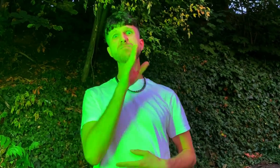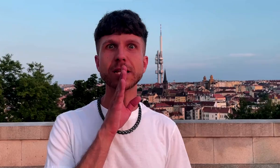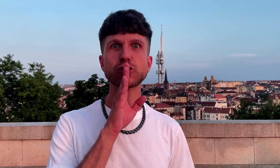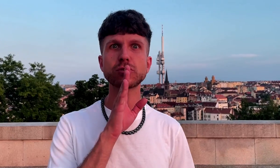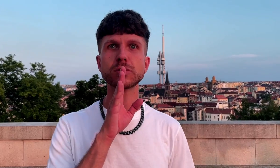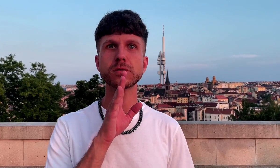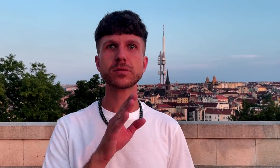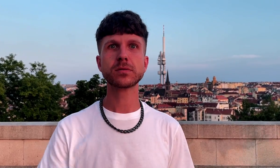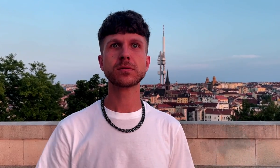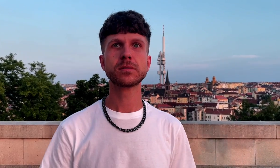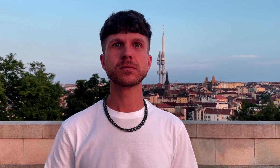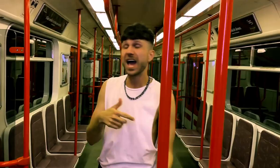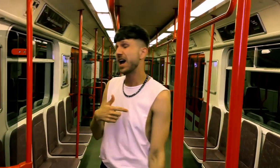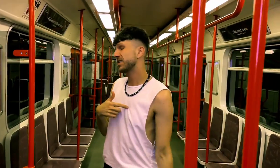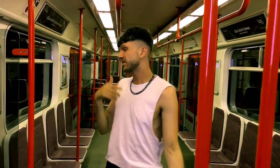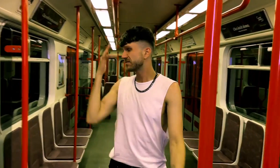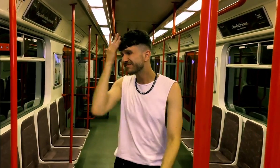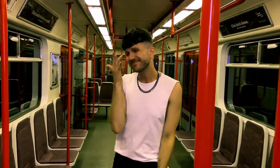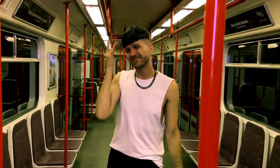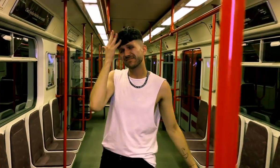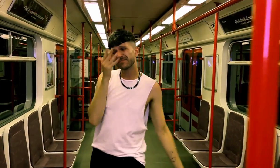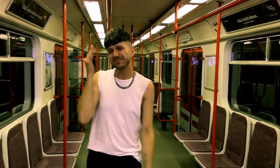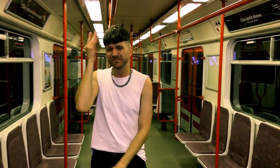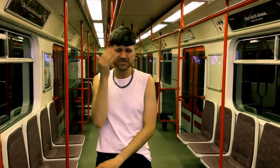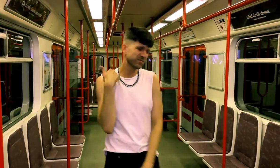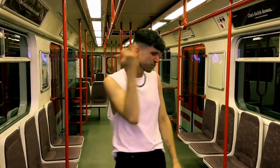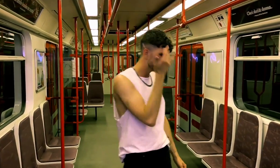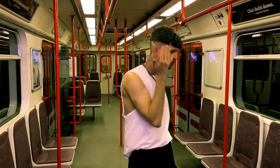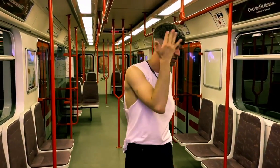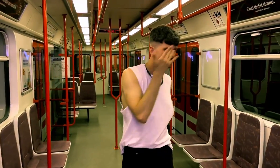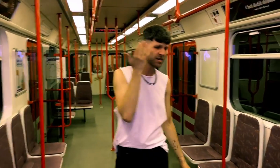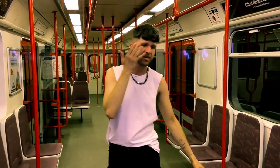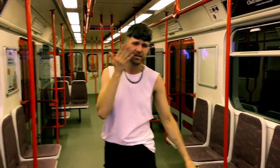Bitch! Nepřemýšlej nad svými chybami.